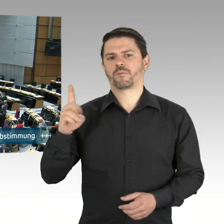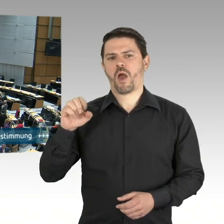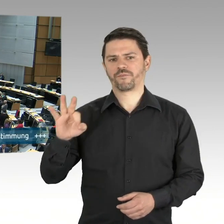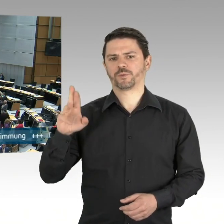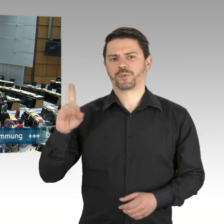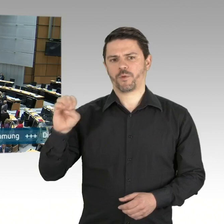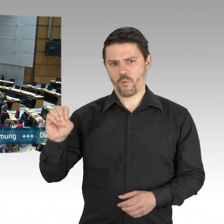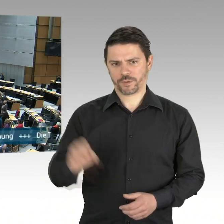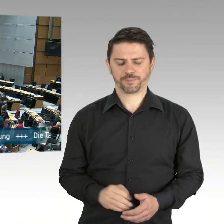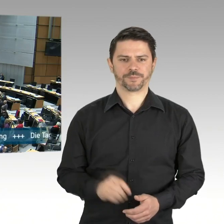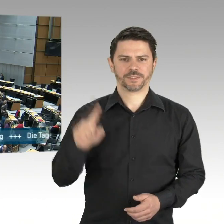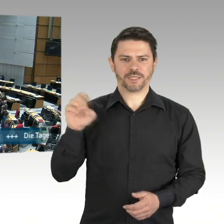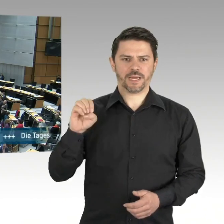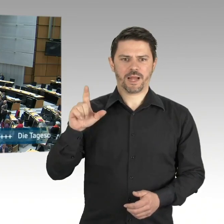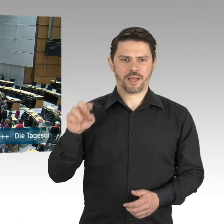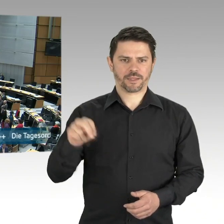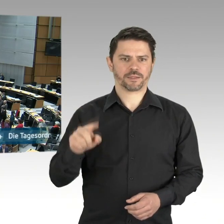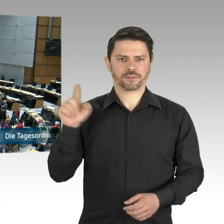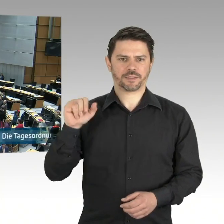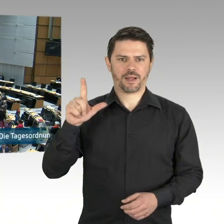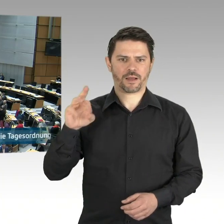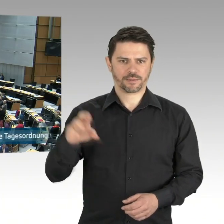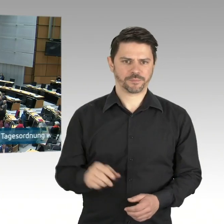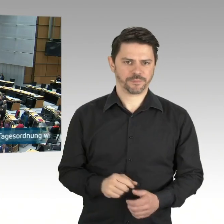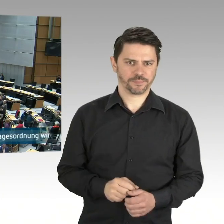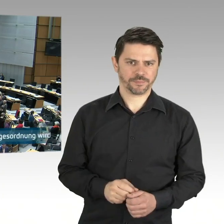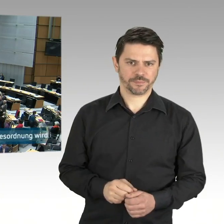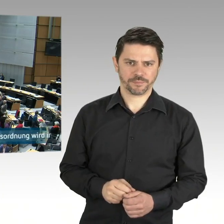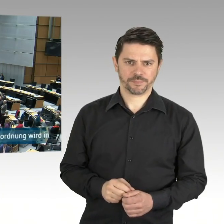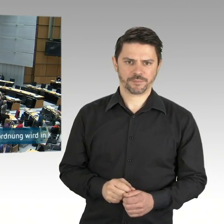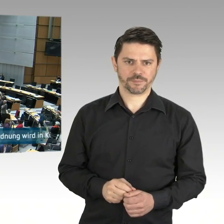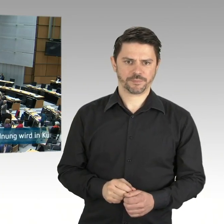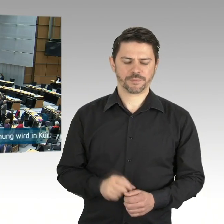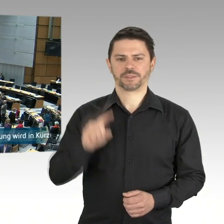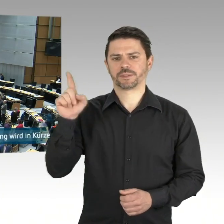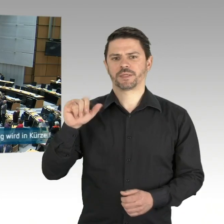Herr Stefan Ziller. Herr Steffen ZIllich. Herr Frank Zimmermann.